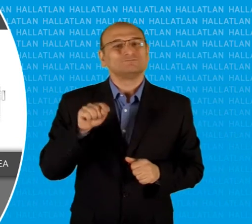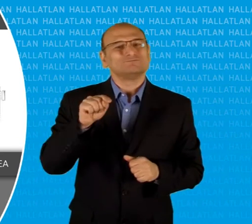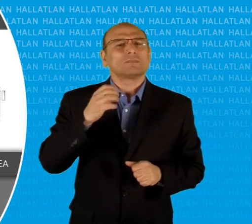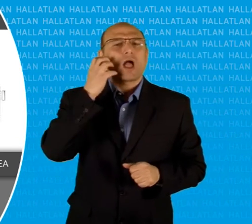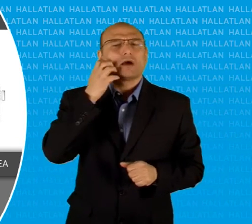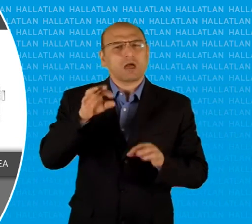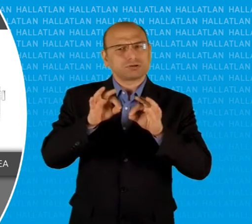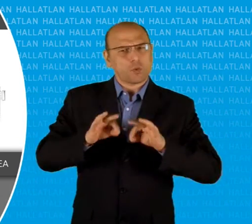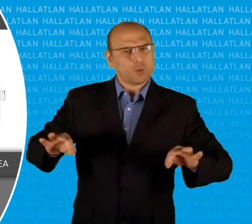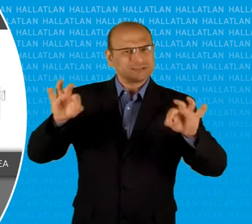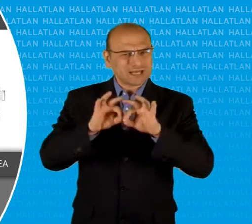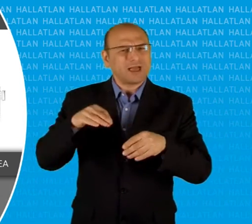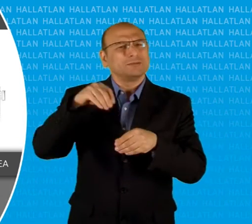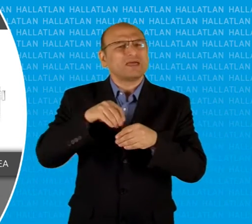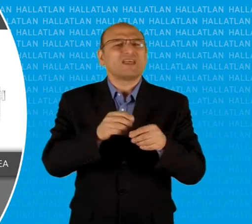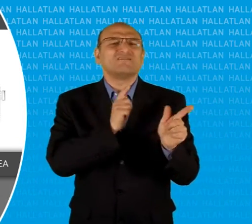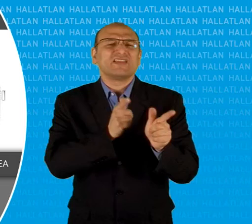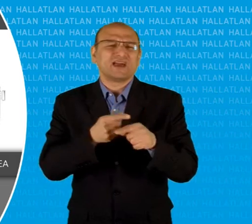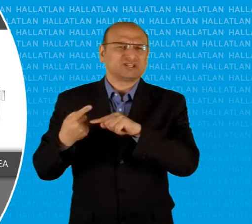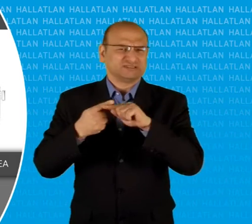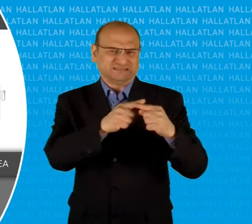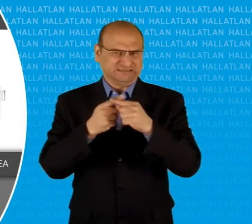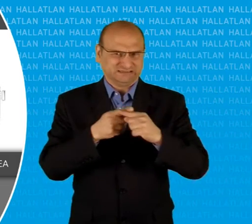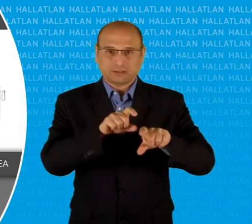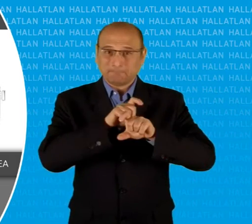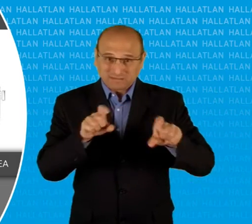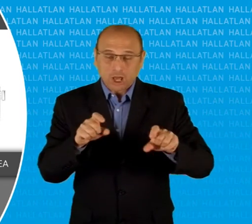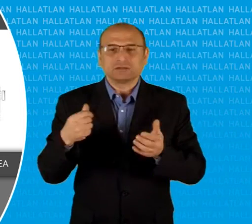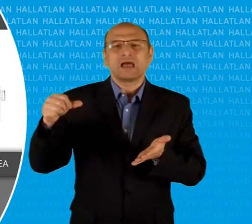Az arab országokban zajló fegyveres konfliktusok miatt